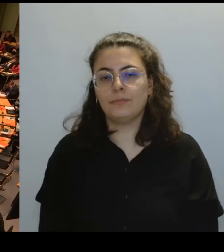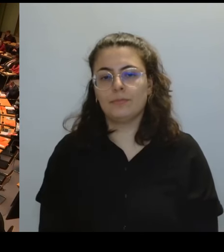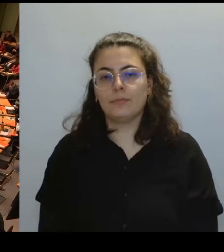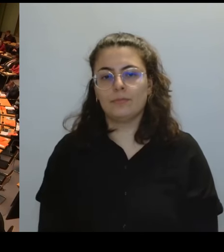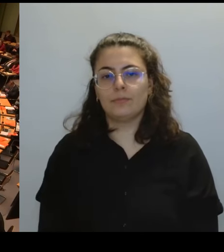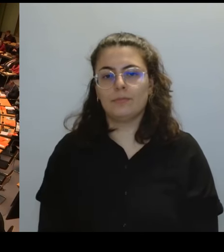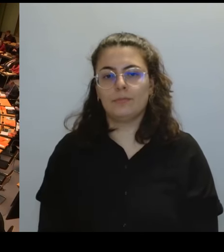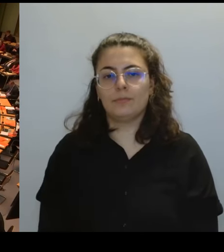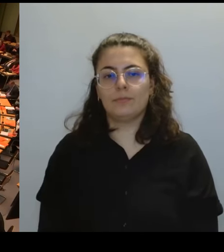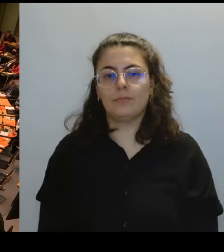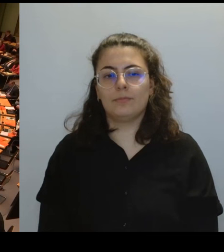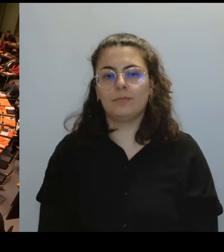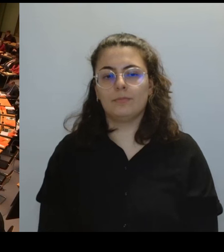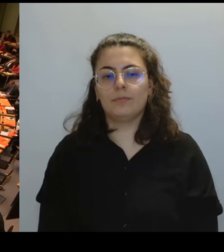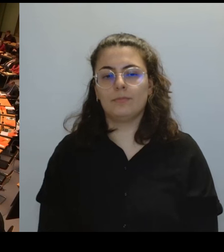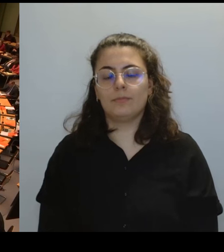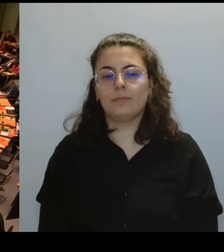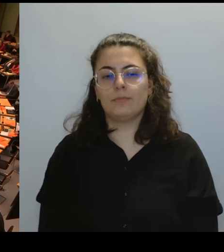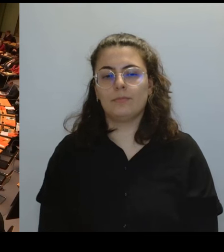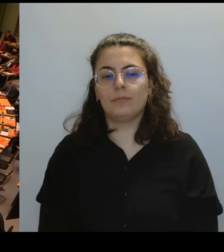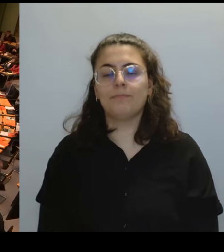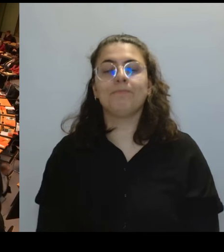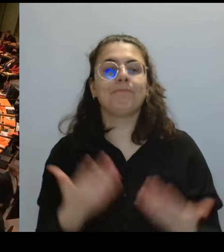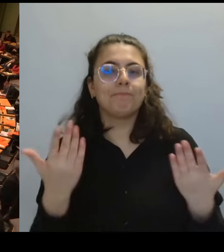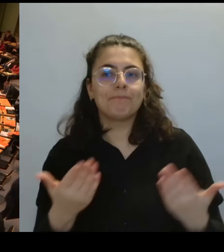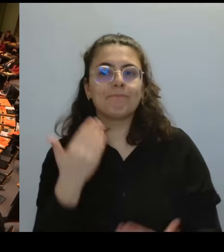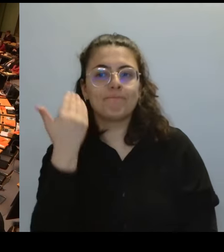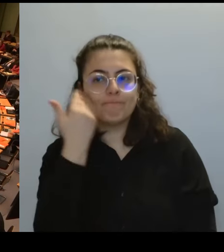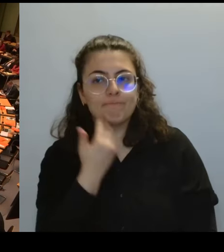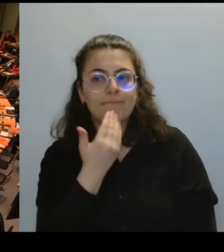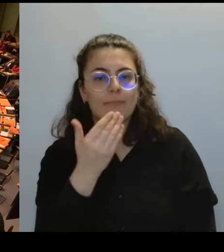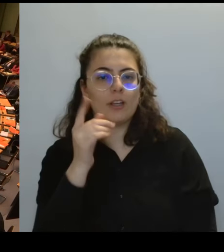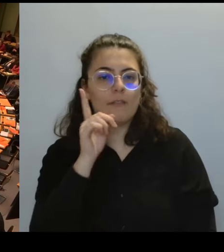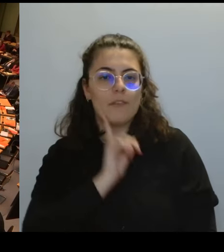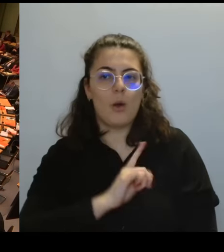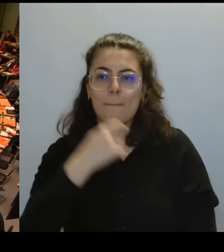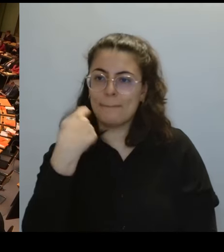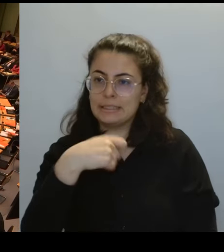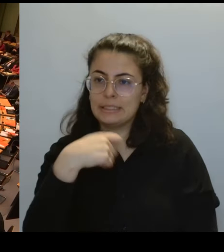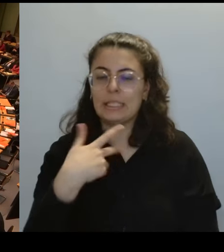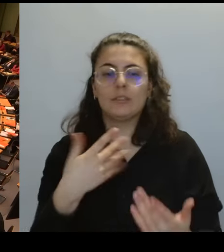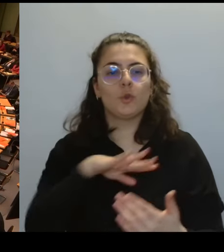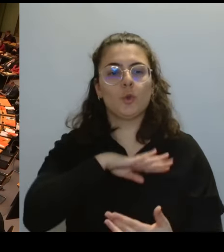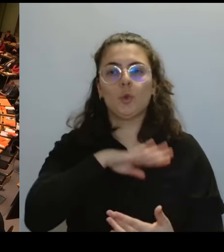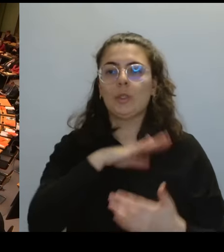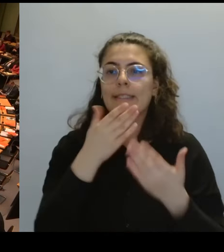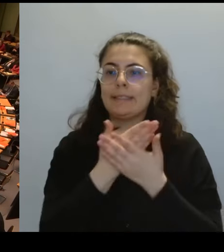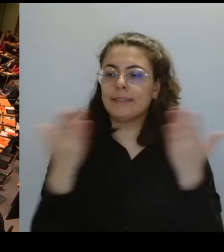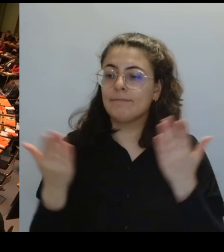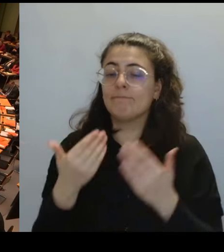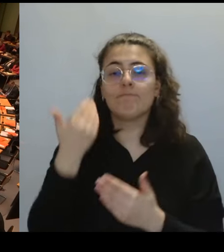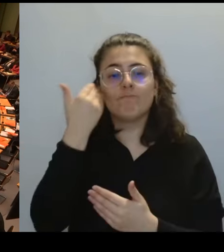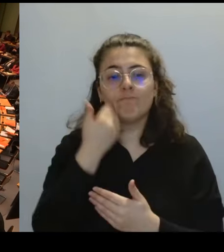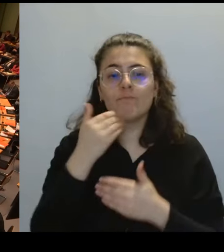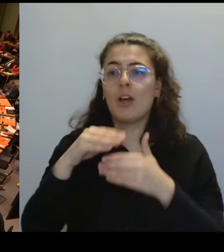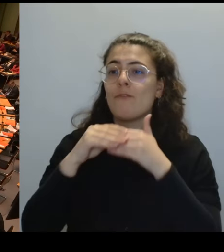Sehr geehrte Frau Präsidentin! Liebe Kolleginnen und Kollegen! Liebe Freunde des Grundgesetzes! Wieder einmal ein Antrag